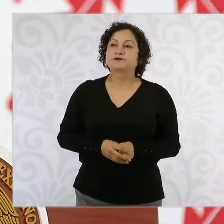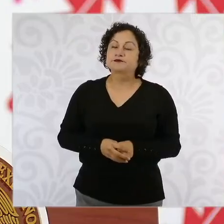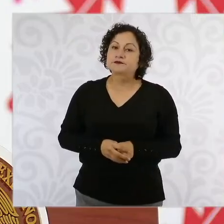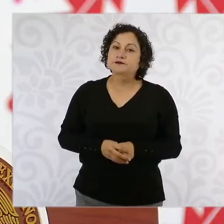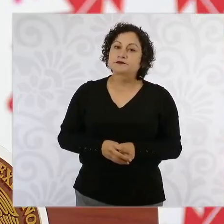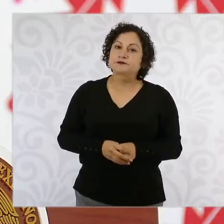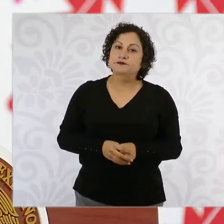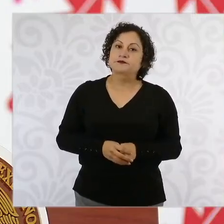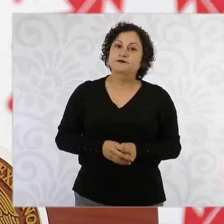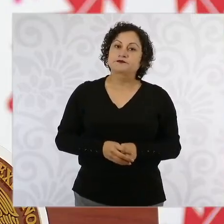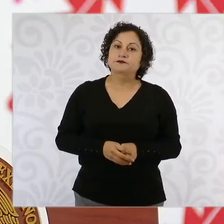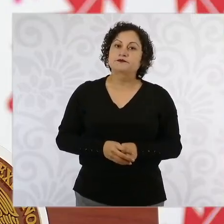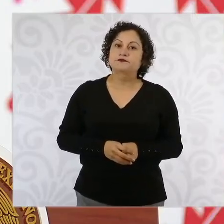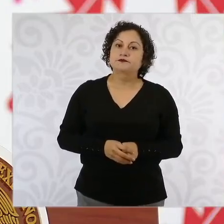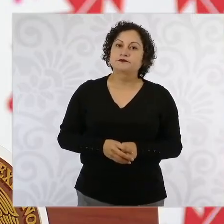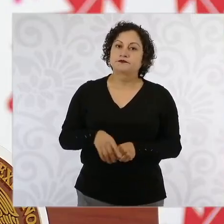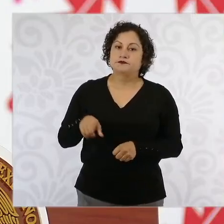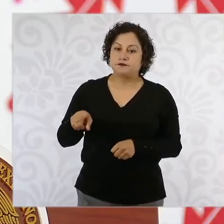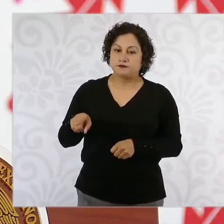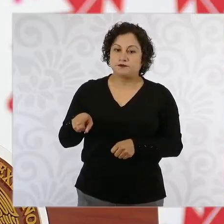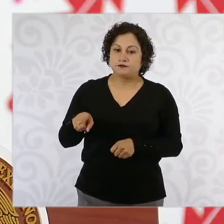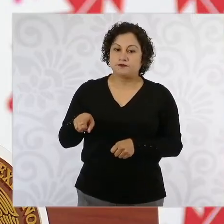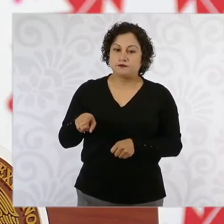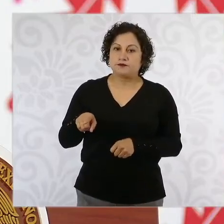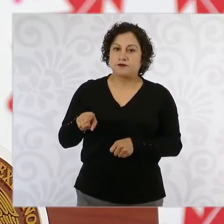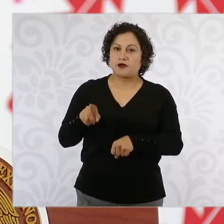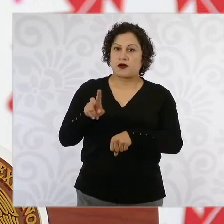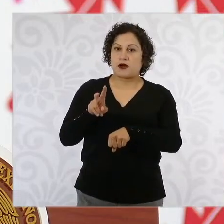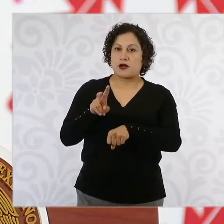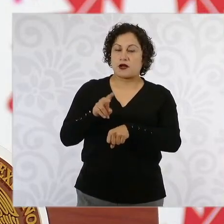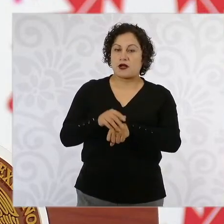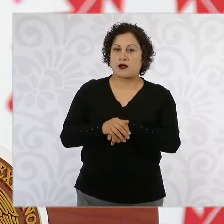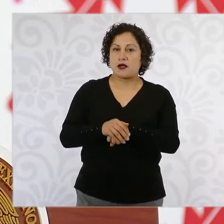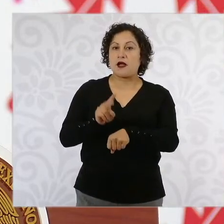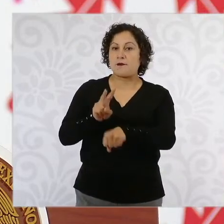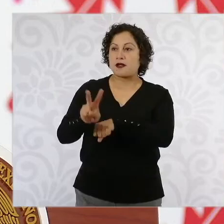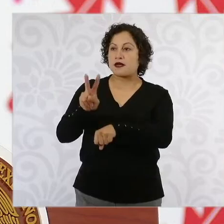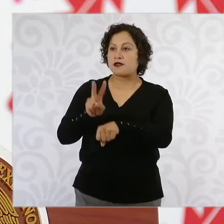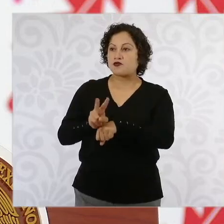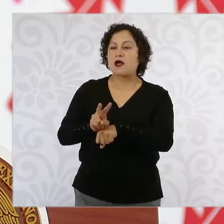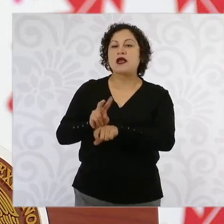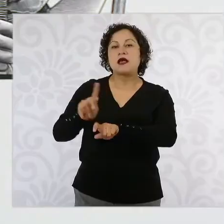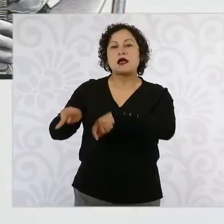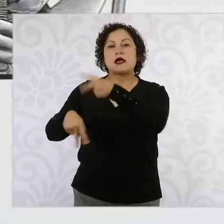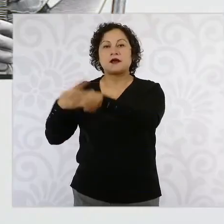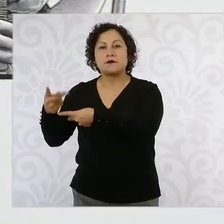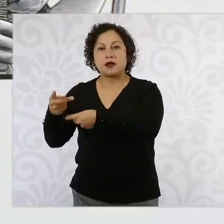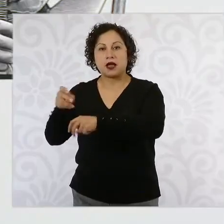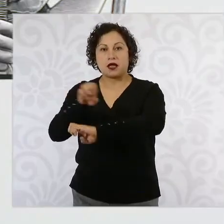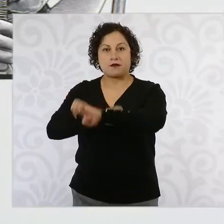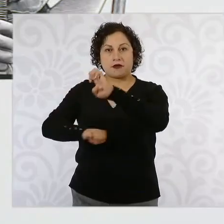representación o el propio embajador que está en Venezuela y en el segundo caso entiendo que